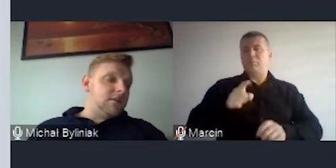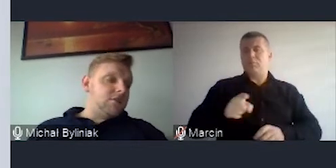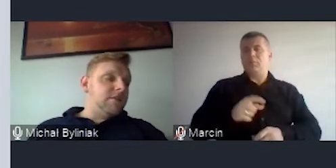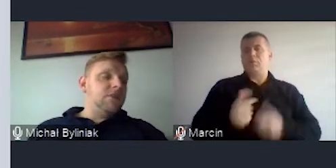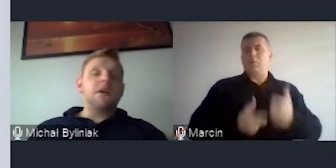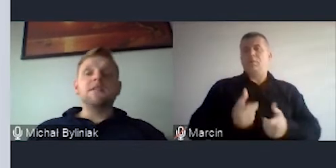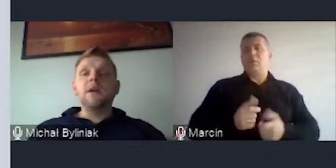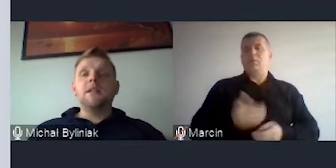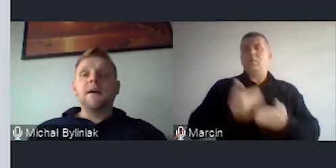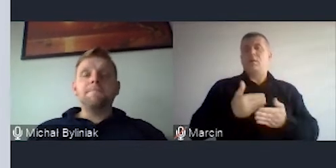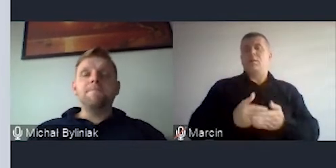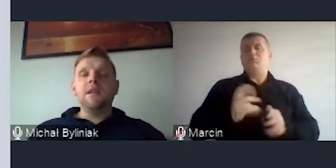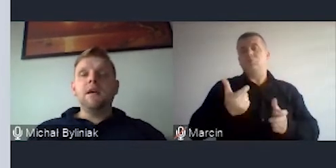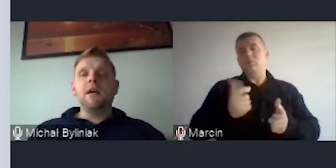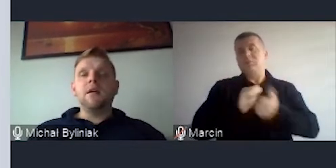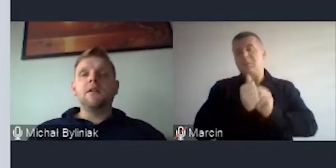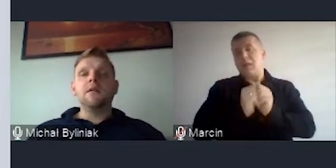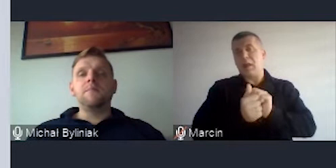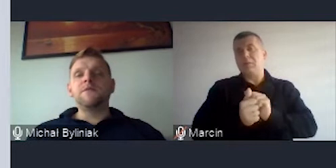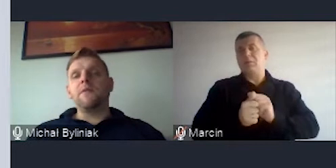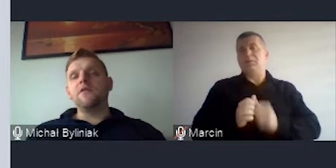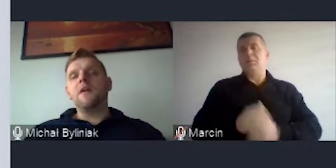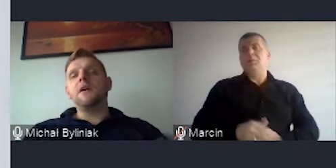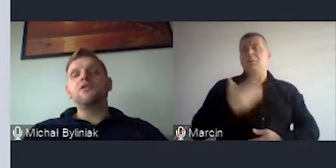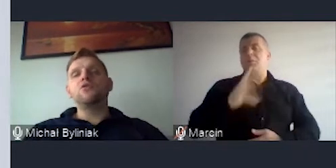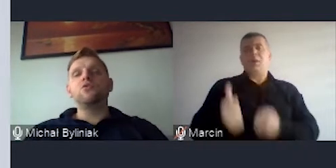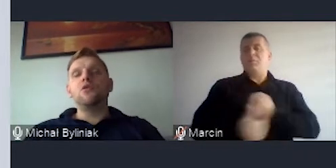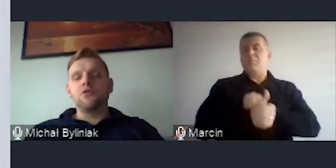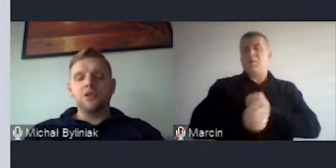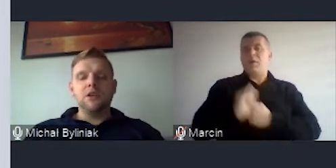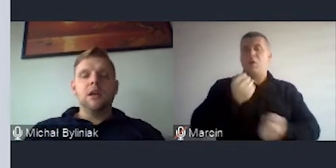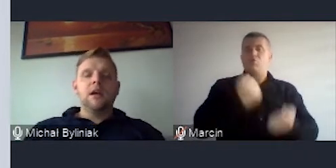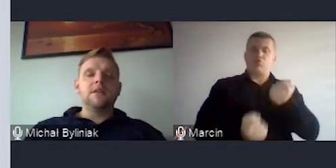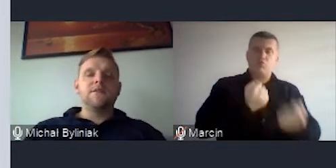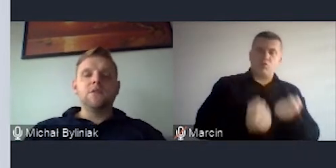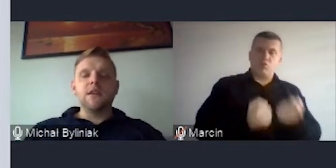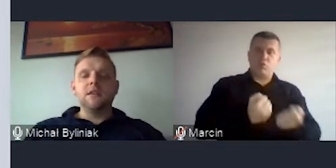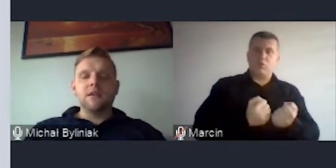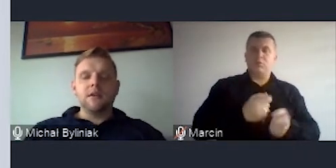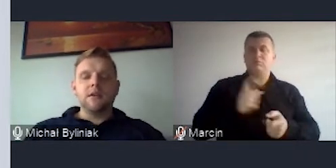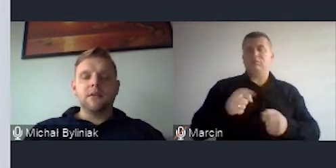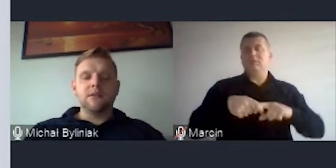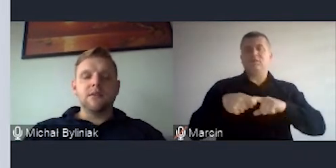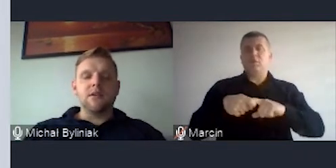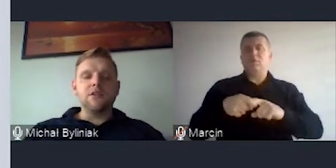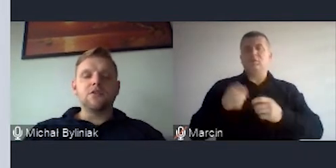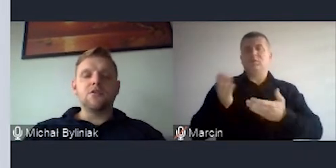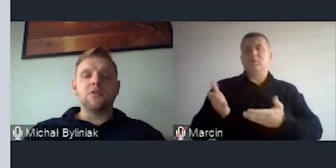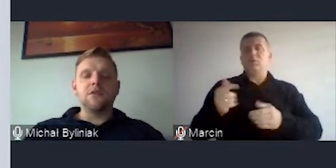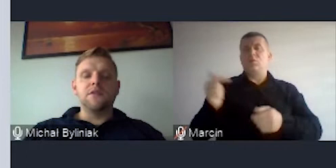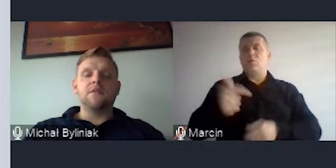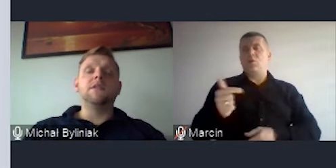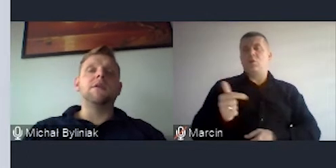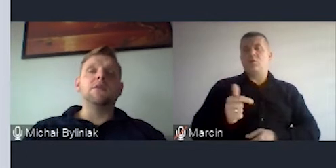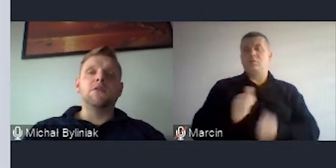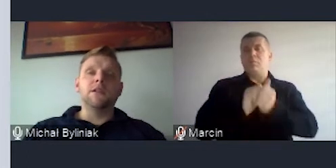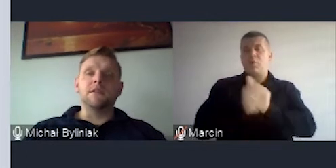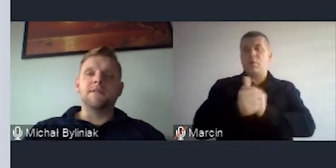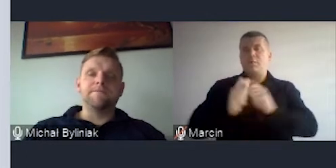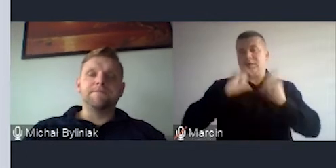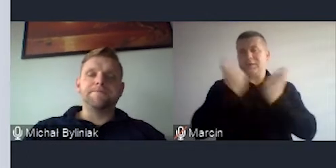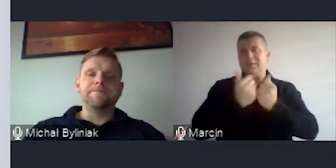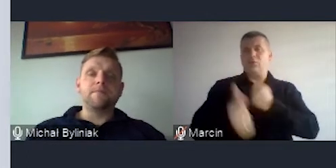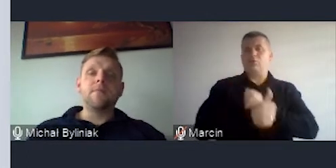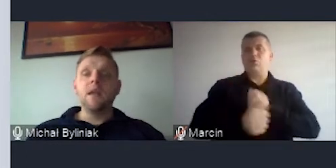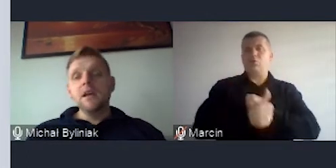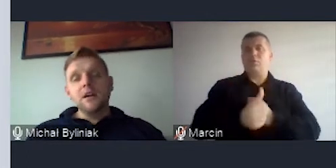dlatego żeby ewenyulana zmiania nie sposowdowąła jakiś trudności związanych z koniecznością modyfikowania całej dokumentacji.